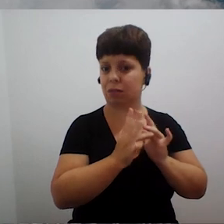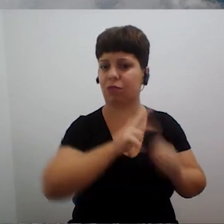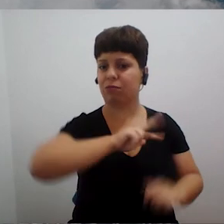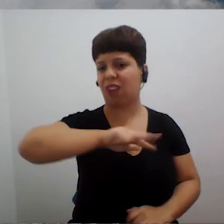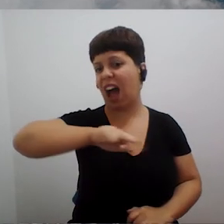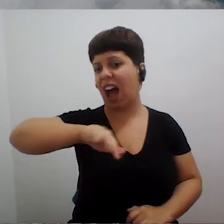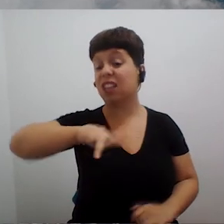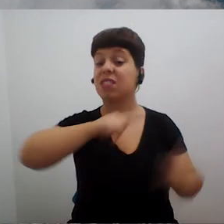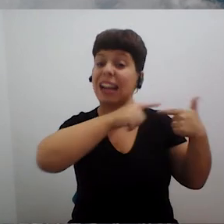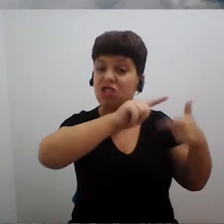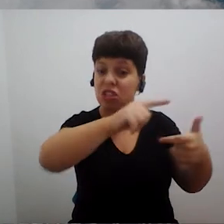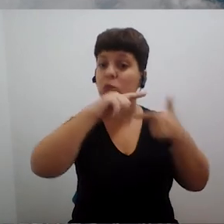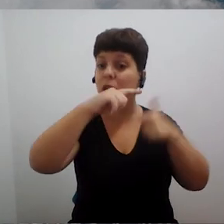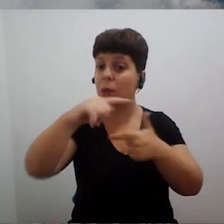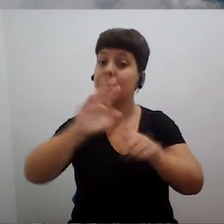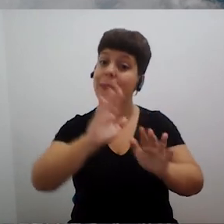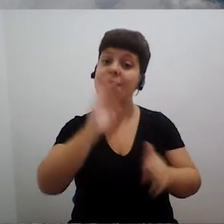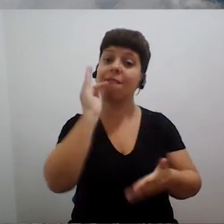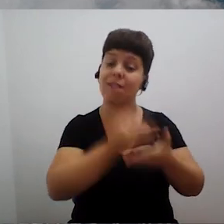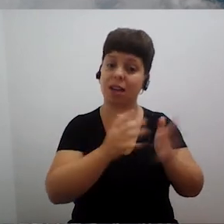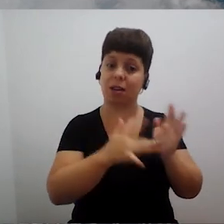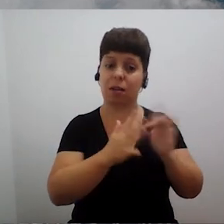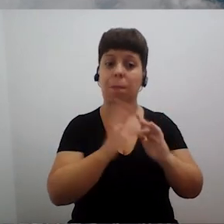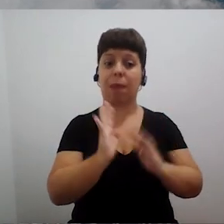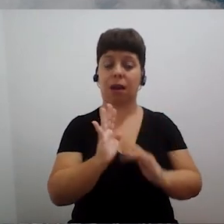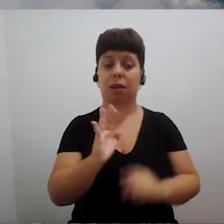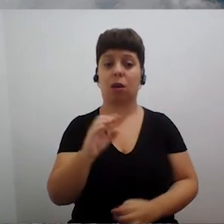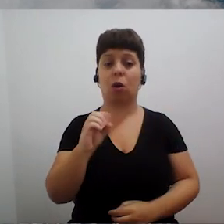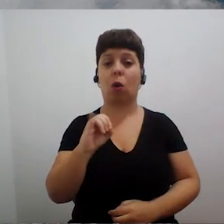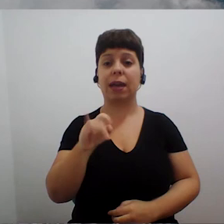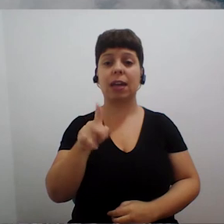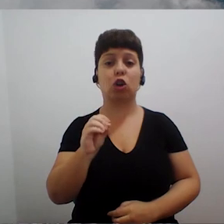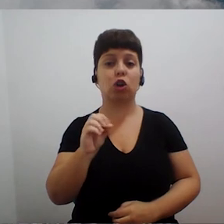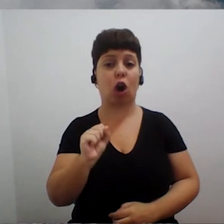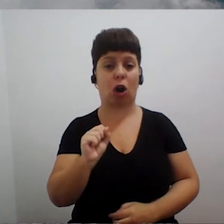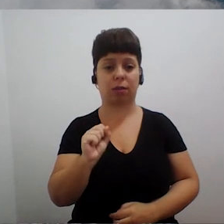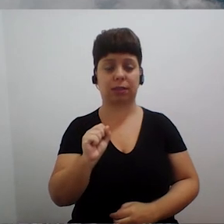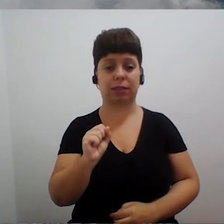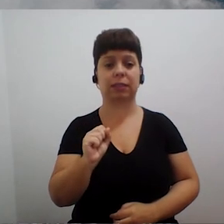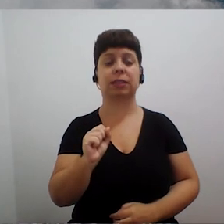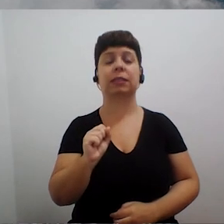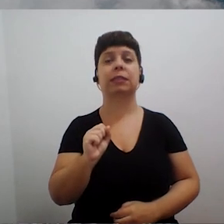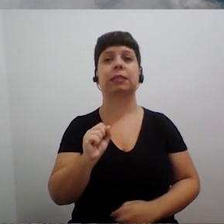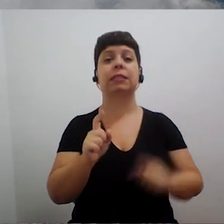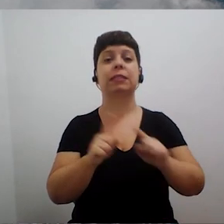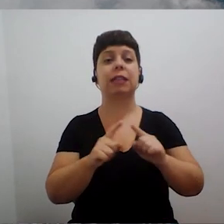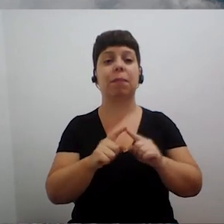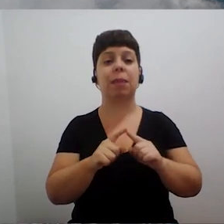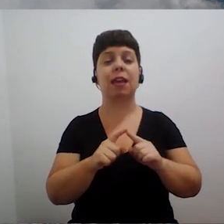Mas a "oikouméne" a "oikós" é cada vez mais assumida na sua totalidade,